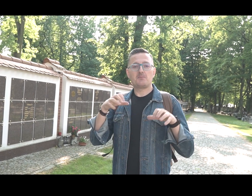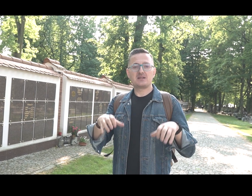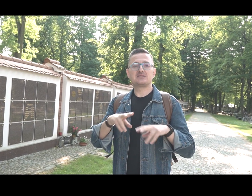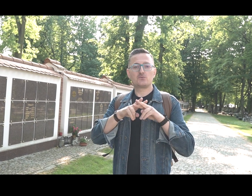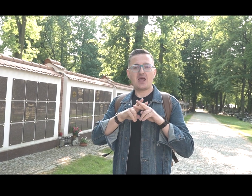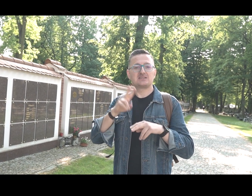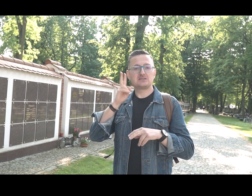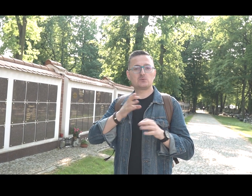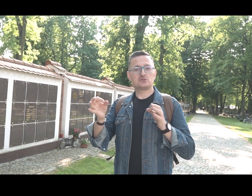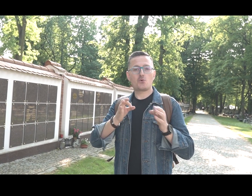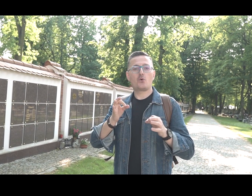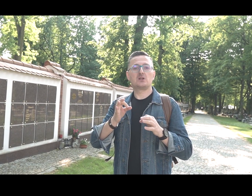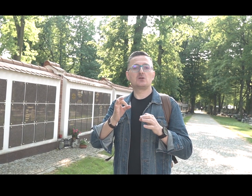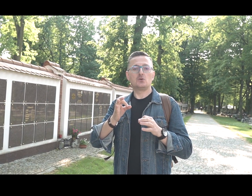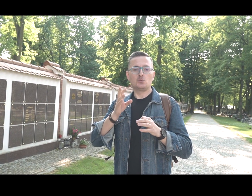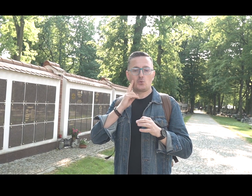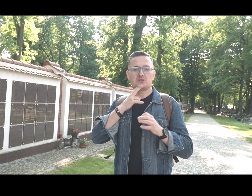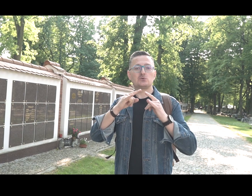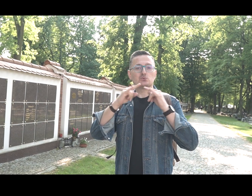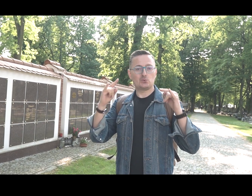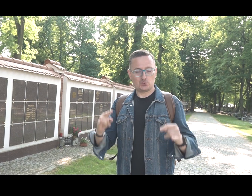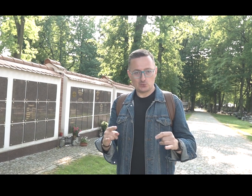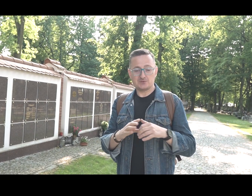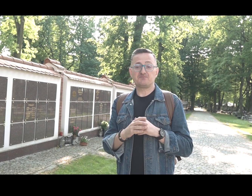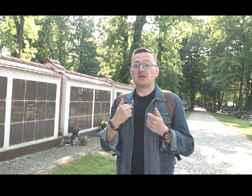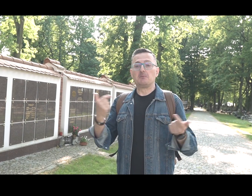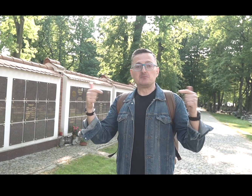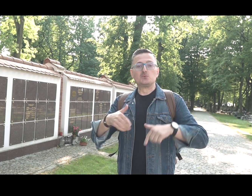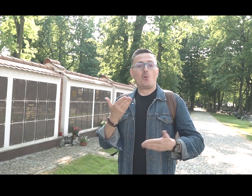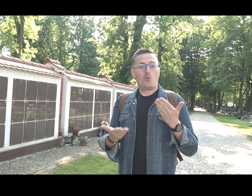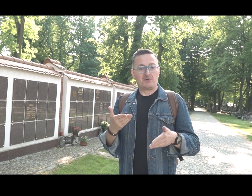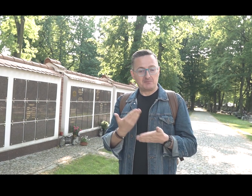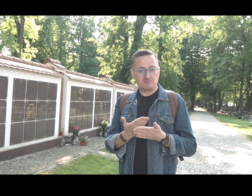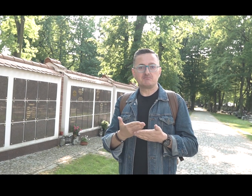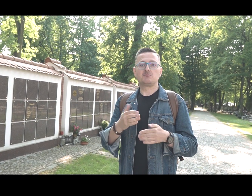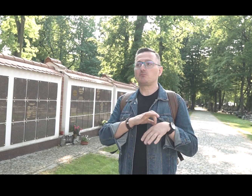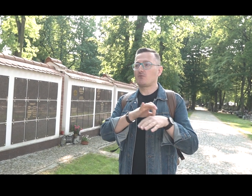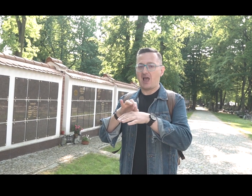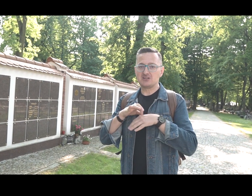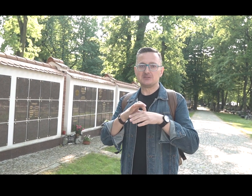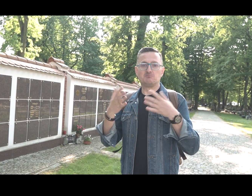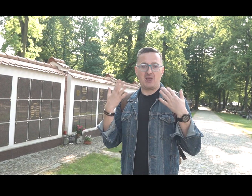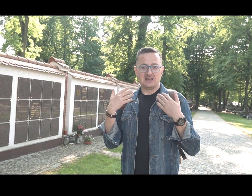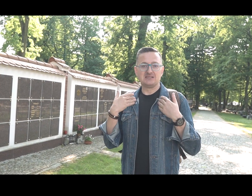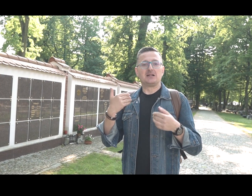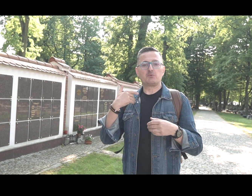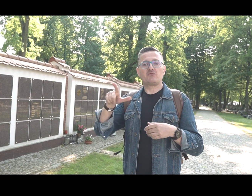Jestem prezesem Fundacji Surdus Historicus - Instytut Historii Głuchych. Przybyłem do Lublina, żeby poprowadzić spacer.